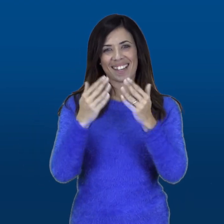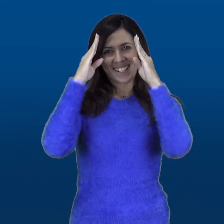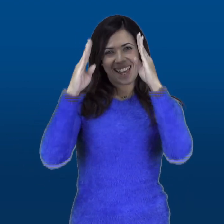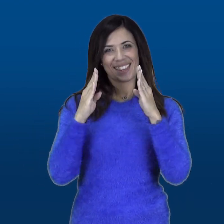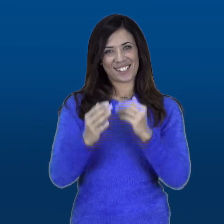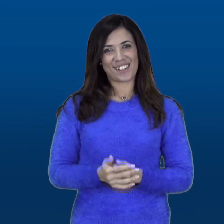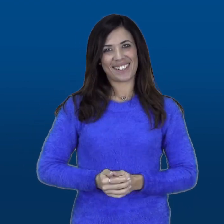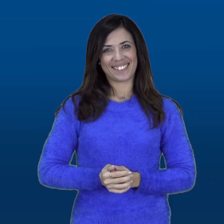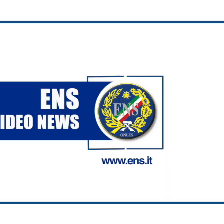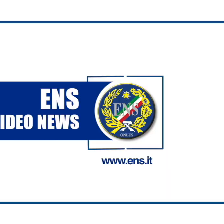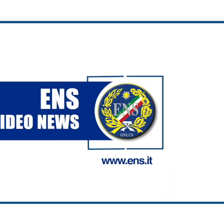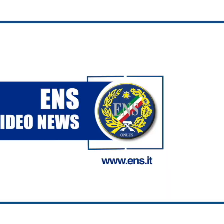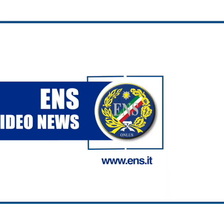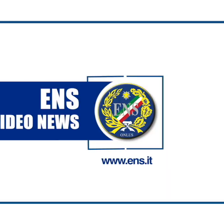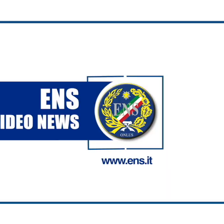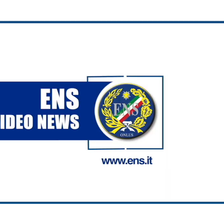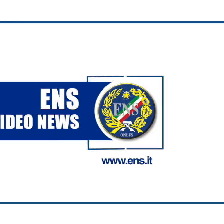Grazie dell'attenzione.